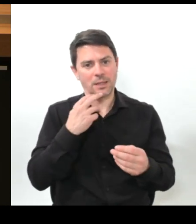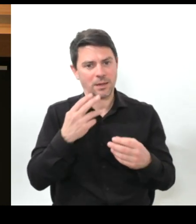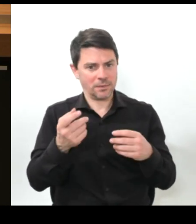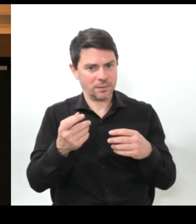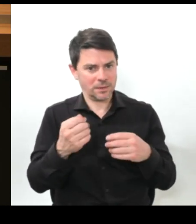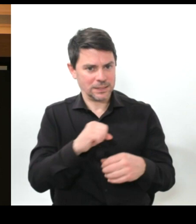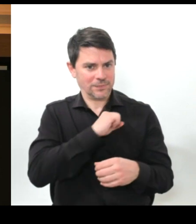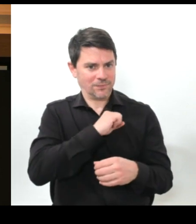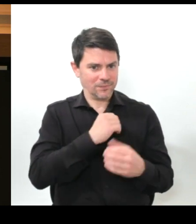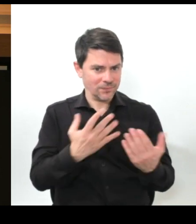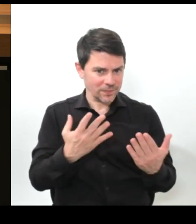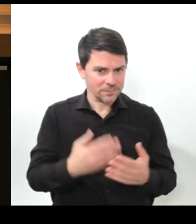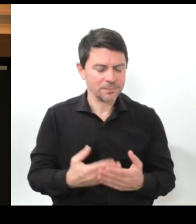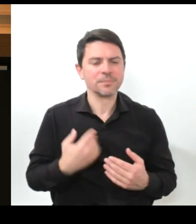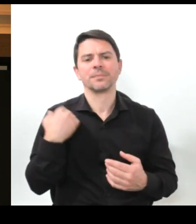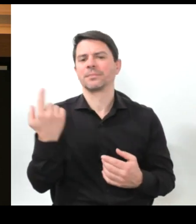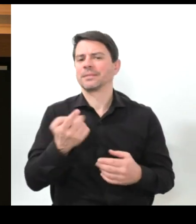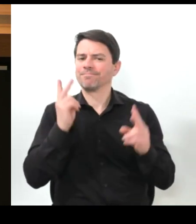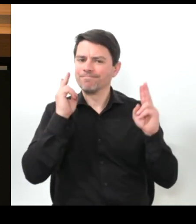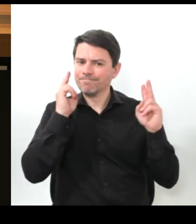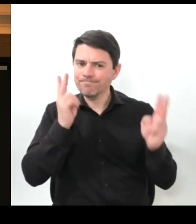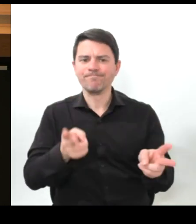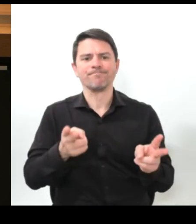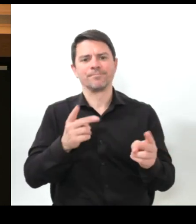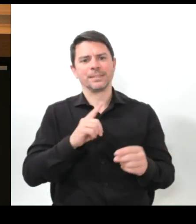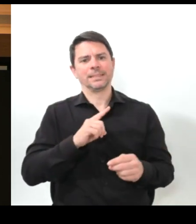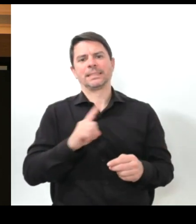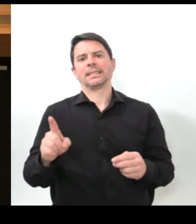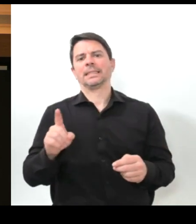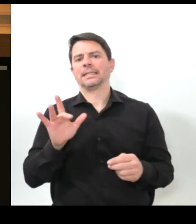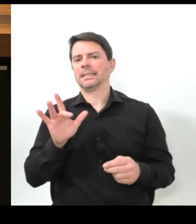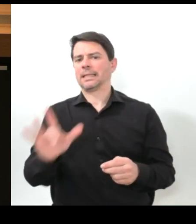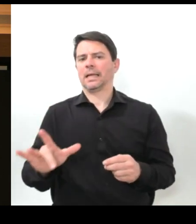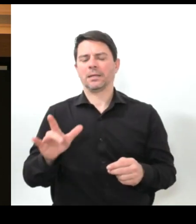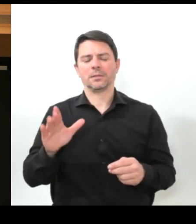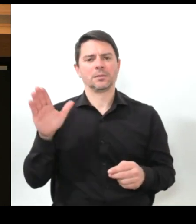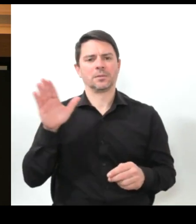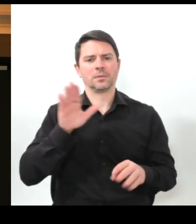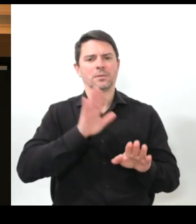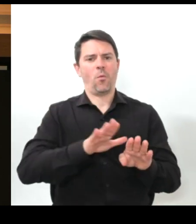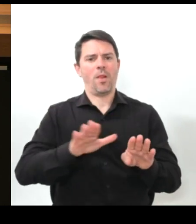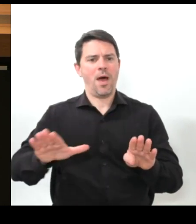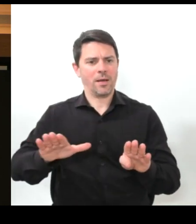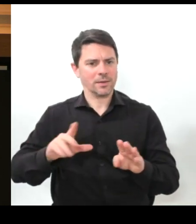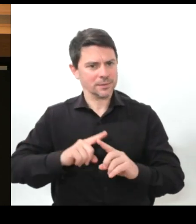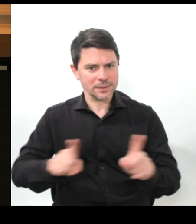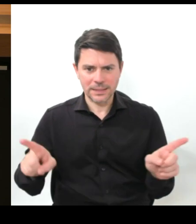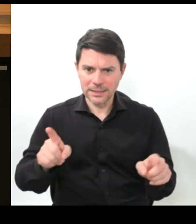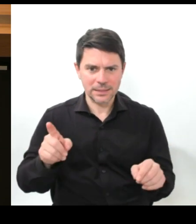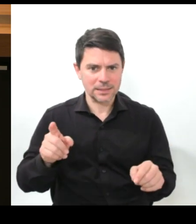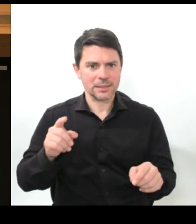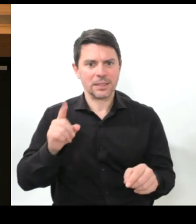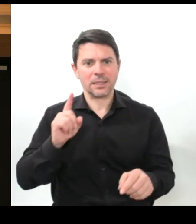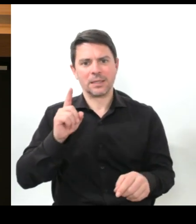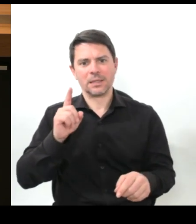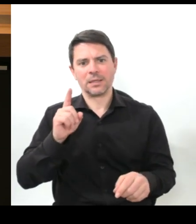Und zwar unabhängig davon, ob man jetzt findet, dass er zu spät oder zu früh eingebracht wurde, ich finde, das ist kein Argument. Sorry.